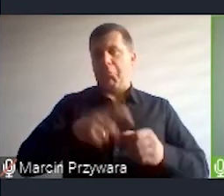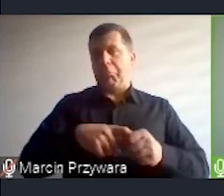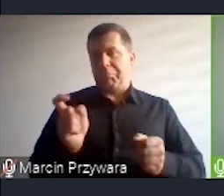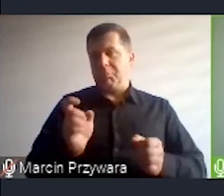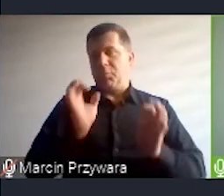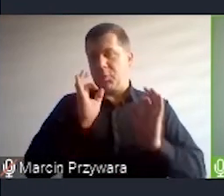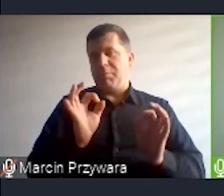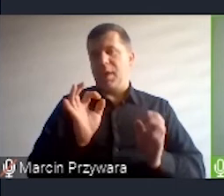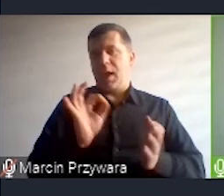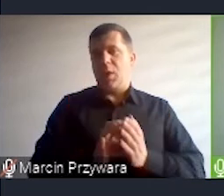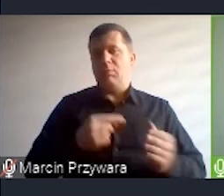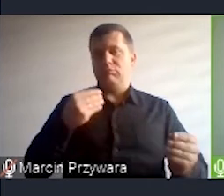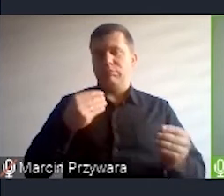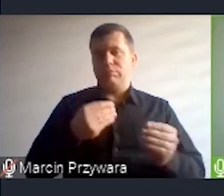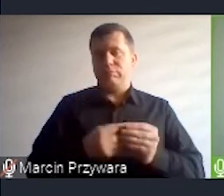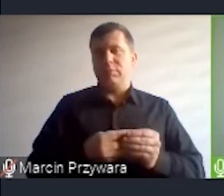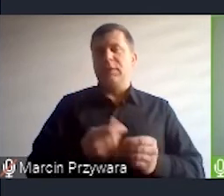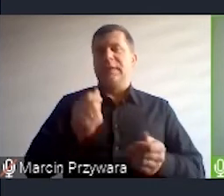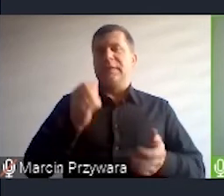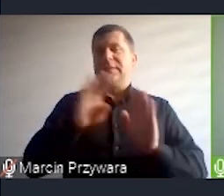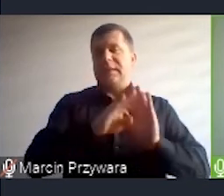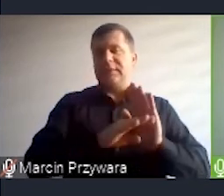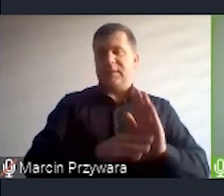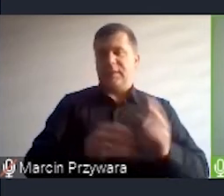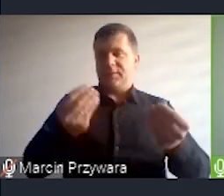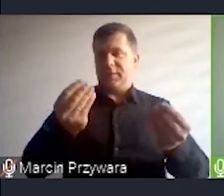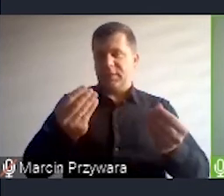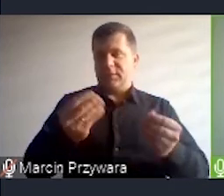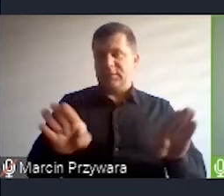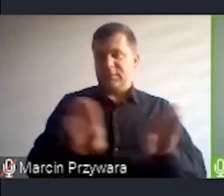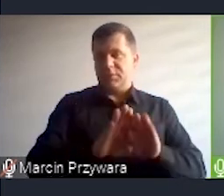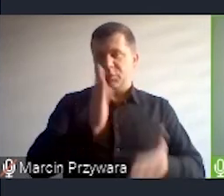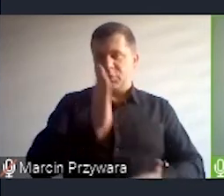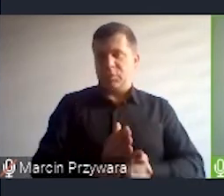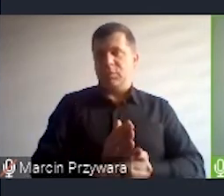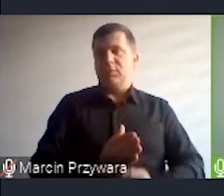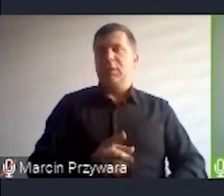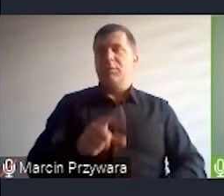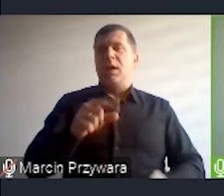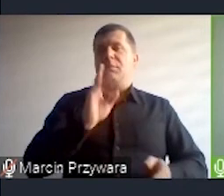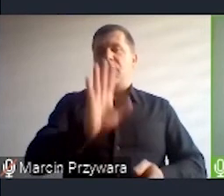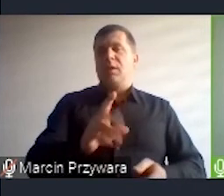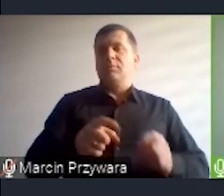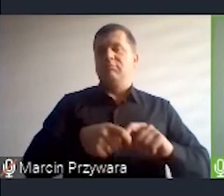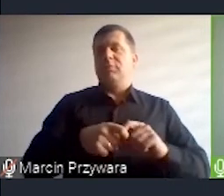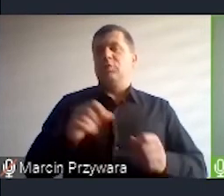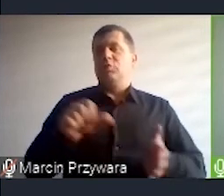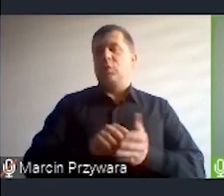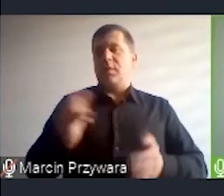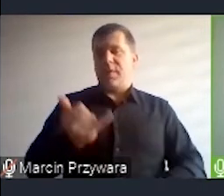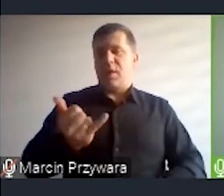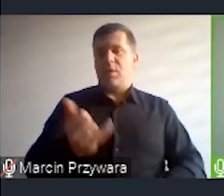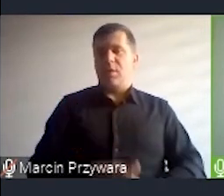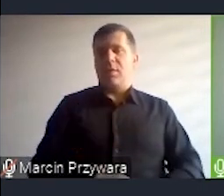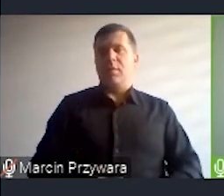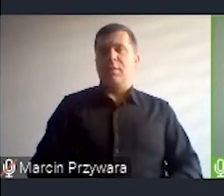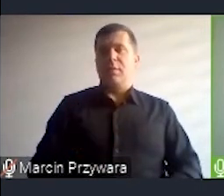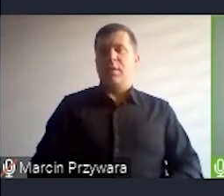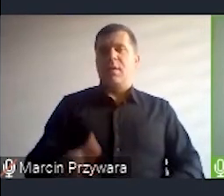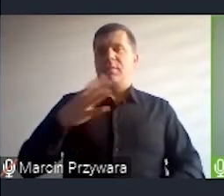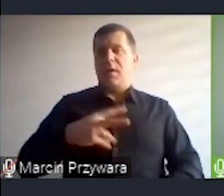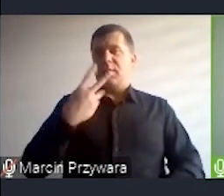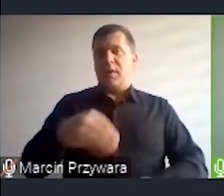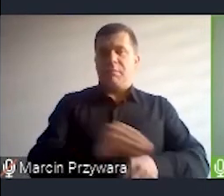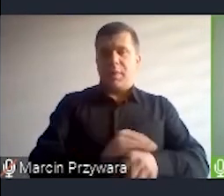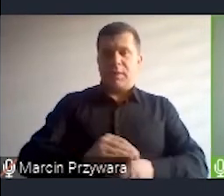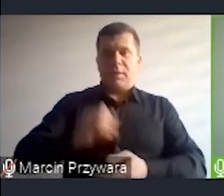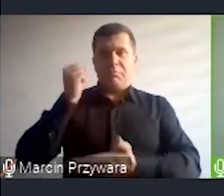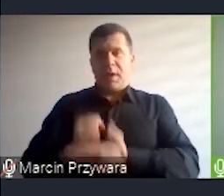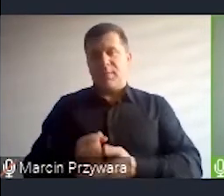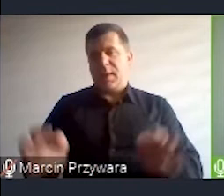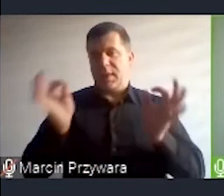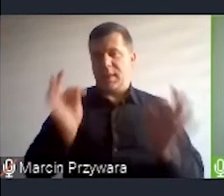Domknąłem zasady finansowania związane ze środkami trwałymi i wartościami niematerialnymi i prawnymi i teraz tak.